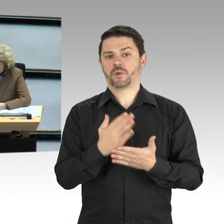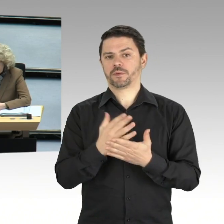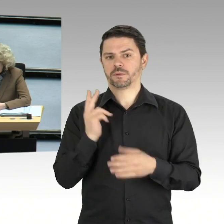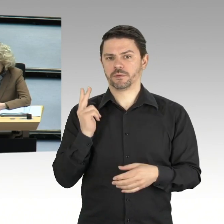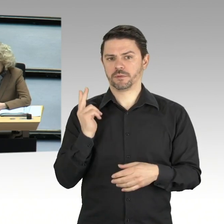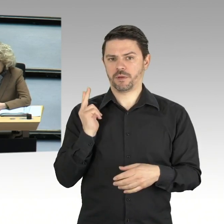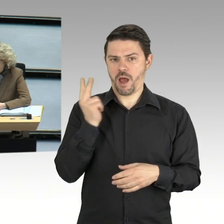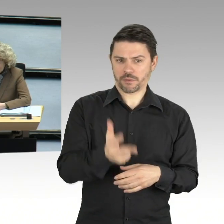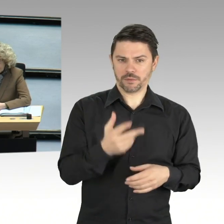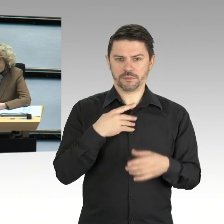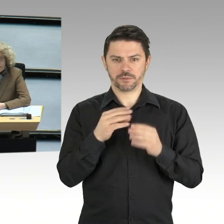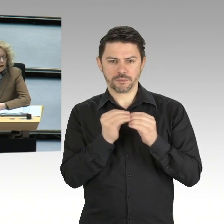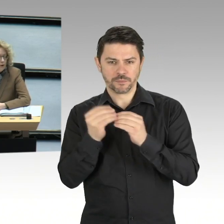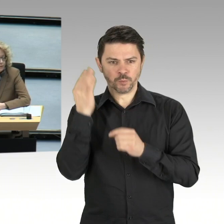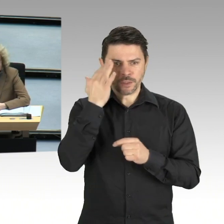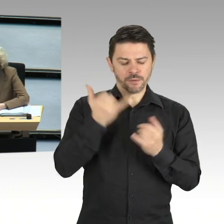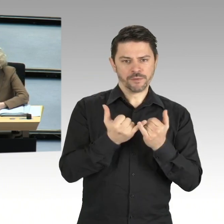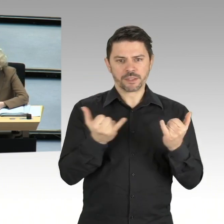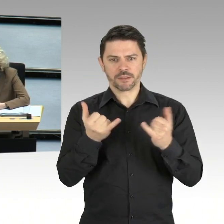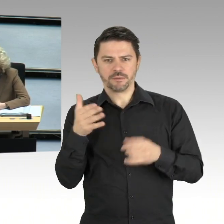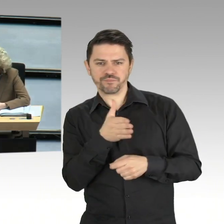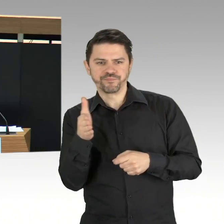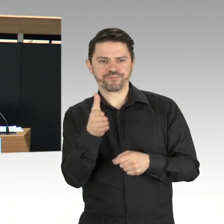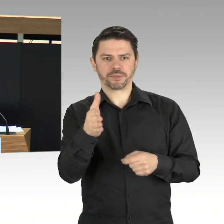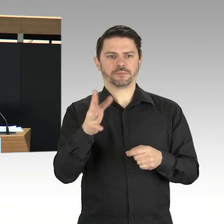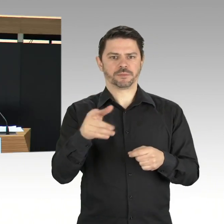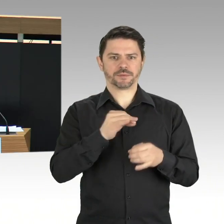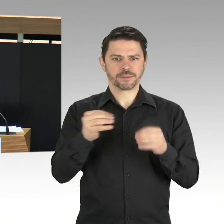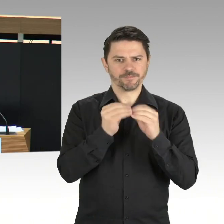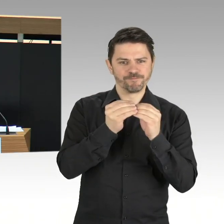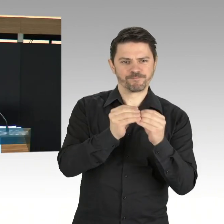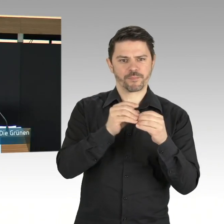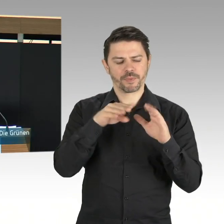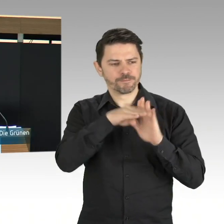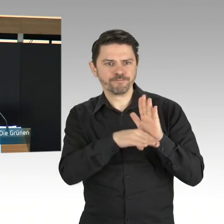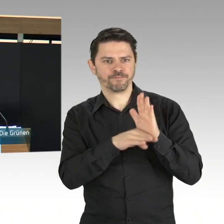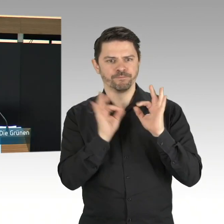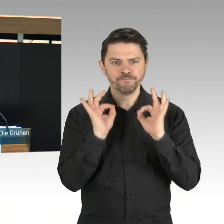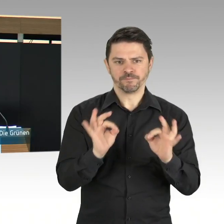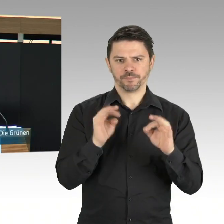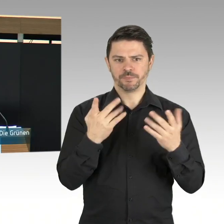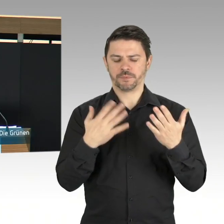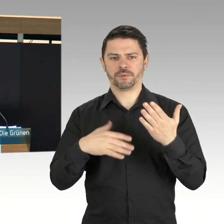als neue entstehen. Und wir haben da zwar ordentlich nachgezogen im Vergleich zu Rot-Schwarz davor, ja, aber wir hängen immer noch hinterher